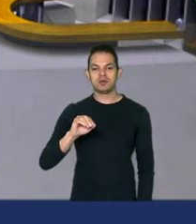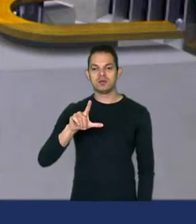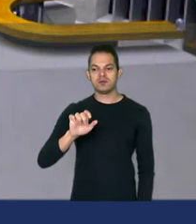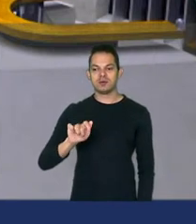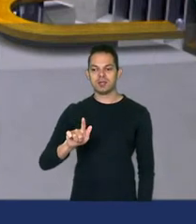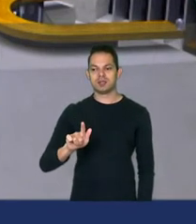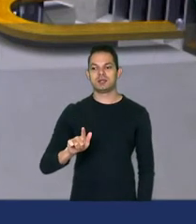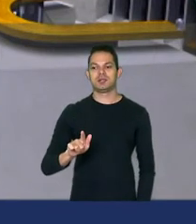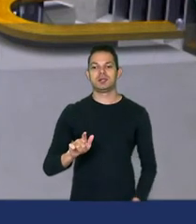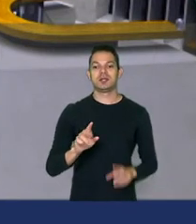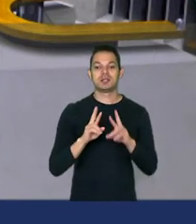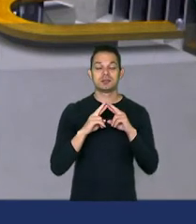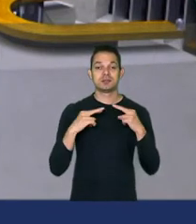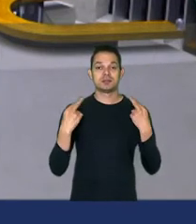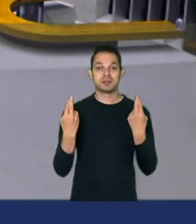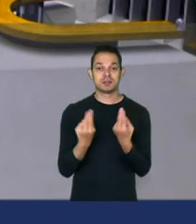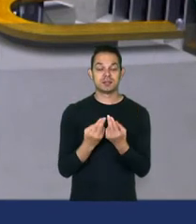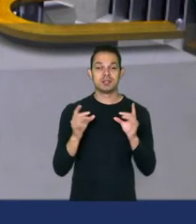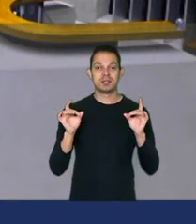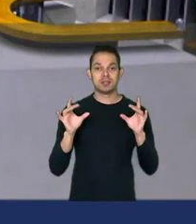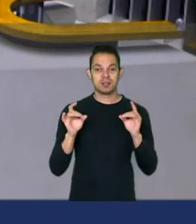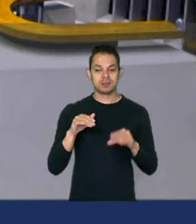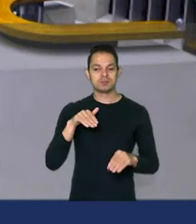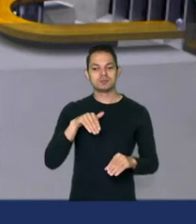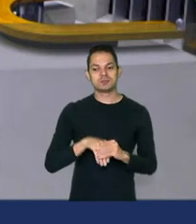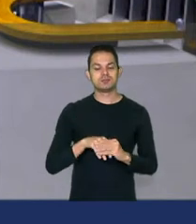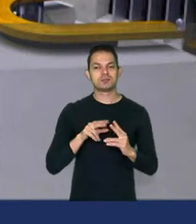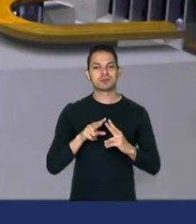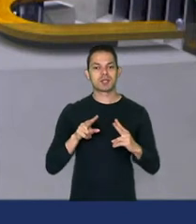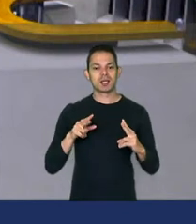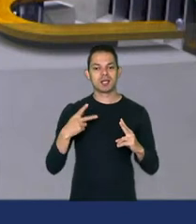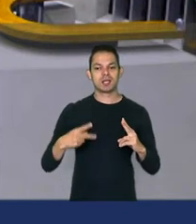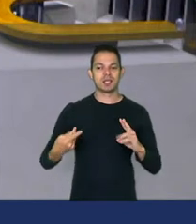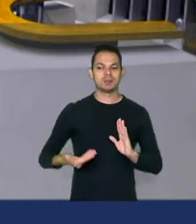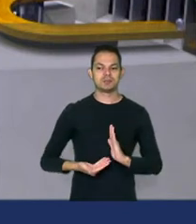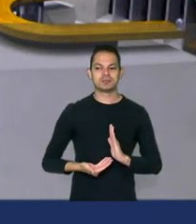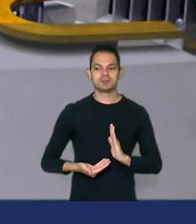PRESENÇA PELO INFUTOLEG NESTA SESSÃO EXTRAORDINÁRIA DELIBERATIVA VIRTUAL DA CÂMARA DOS DEPU DEPUTADOS,